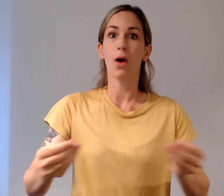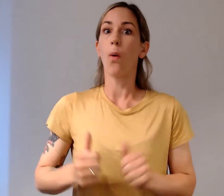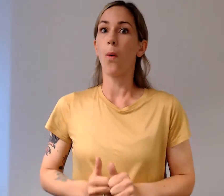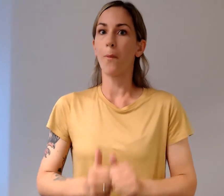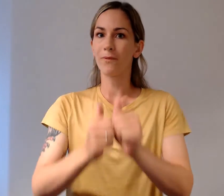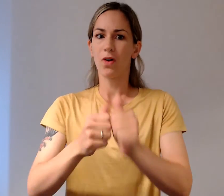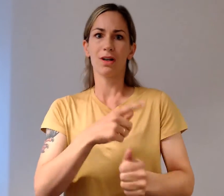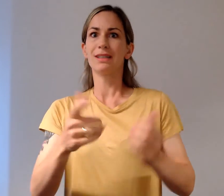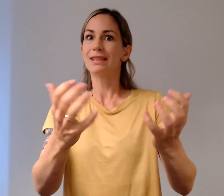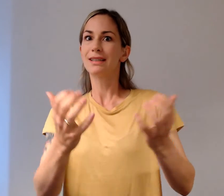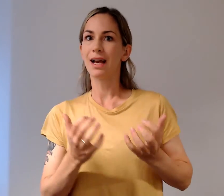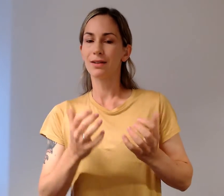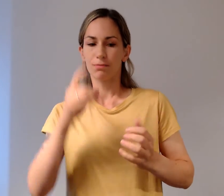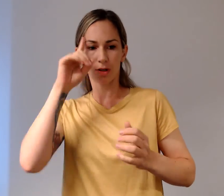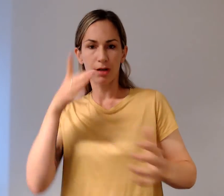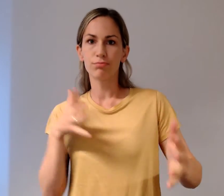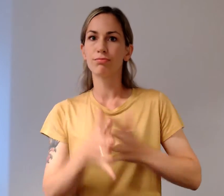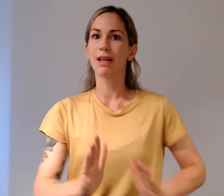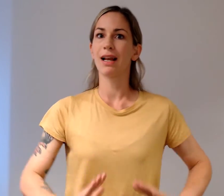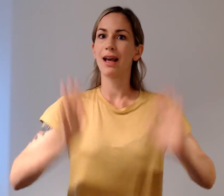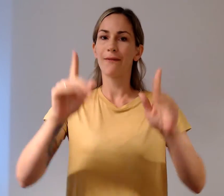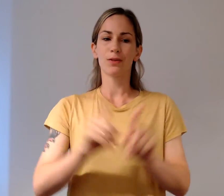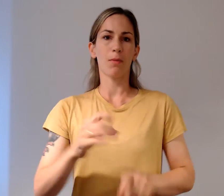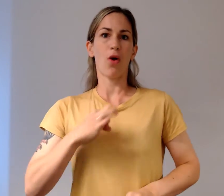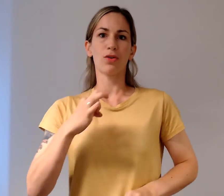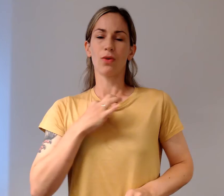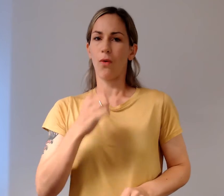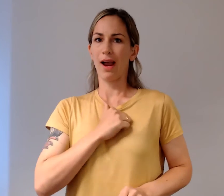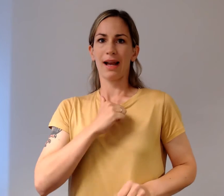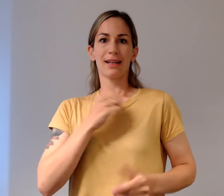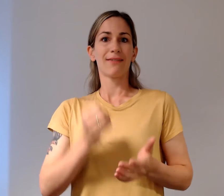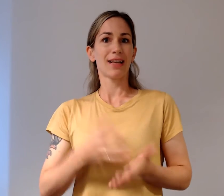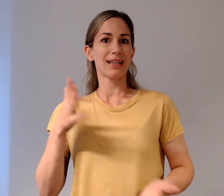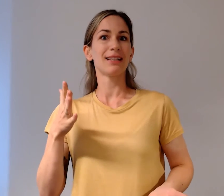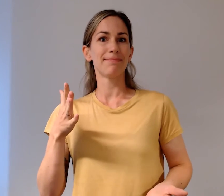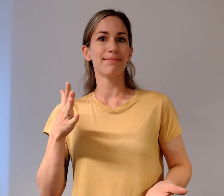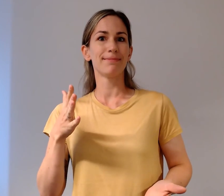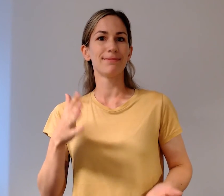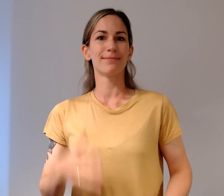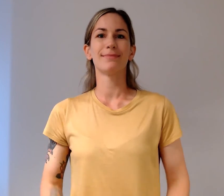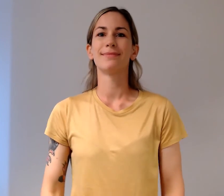hjelpemidler og oppfølging de trenger for å leve i tråd med egne ønsker og verdier.